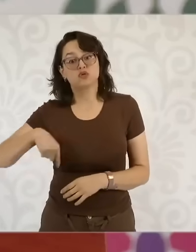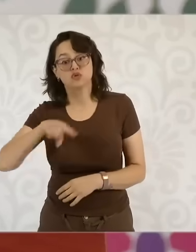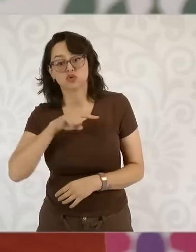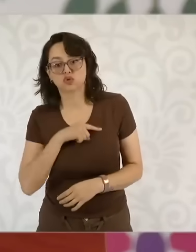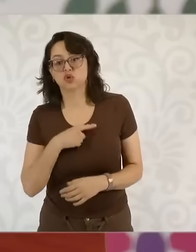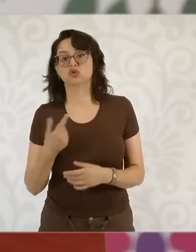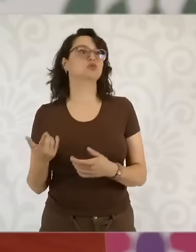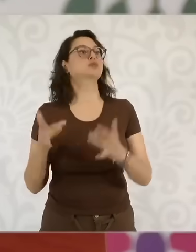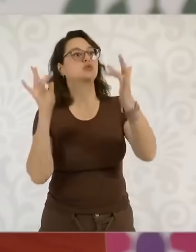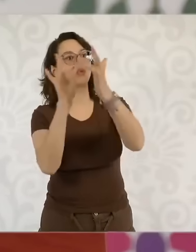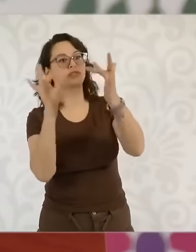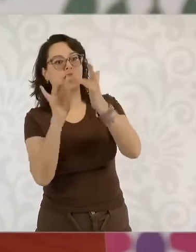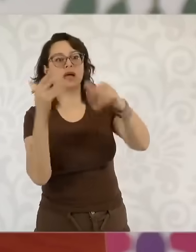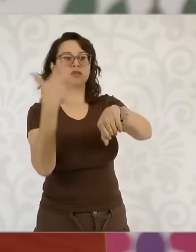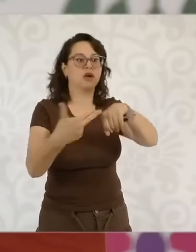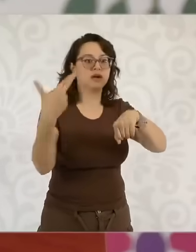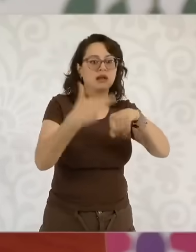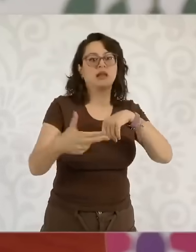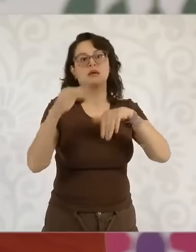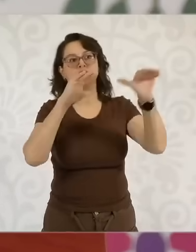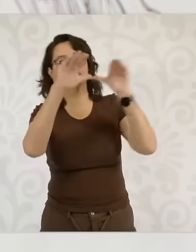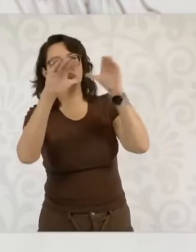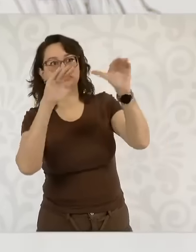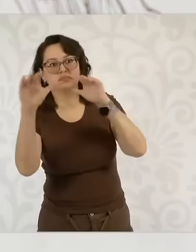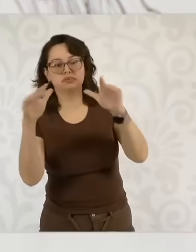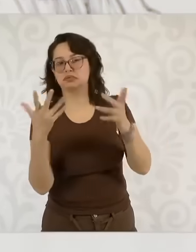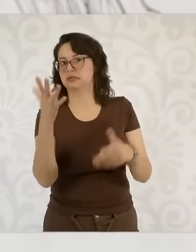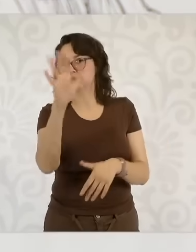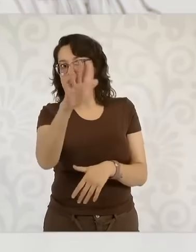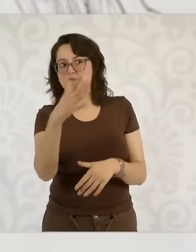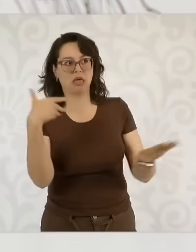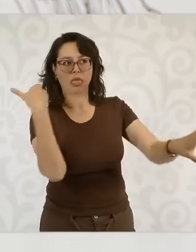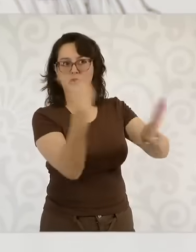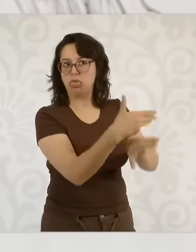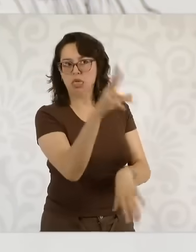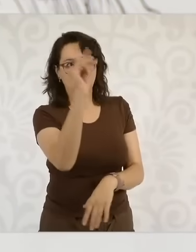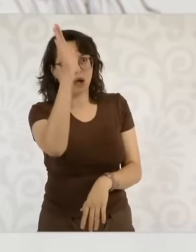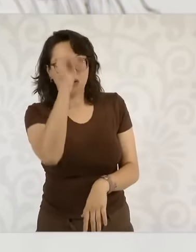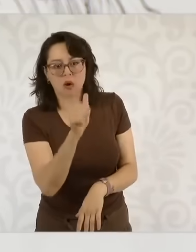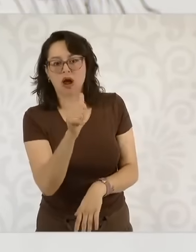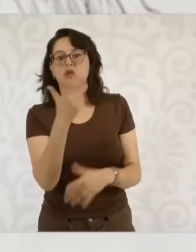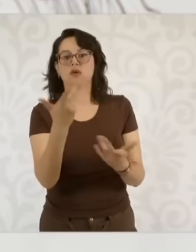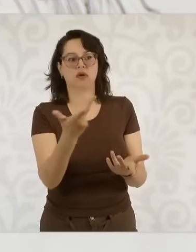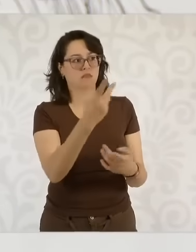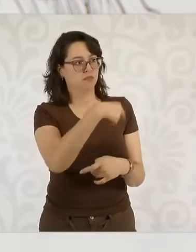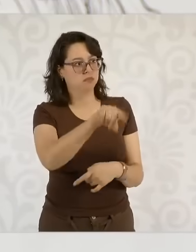acuerdo con que haya maltrato a nuestros ciudadanos allá que trabajan dignamente y